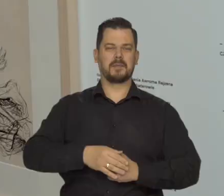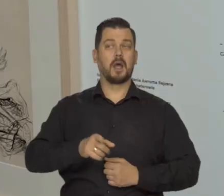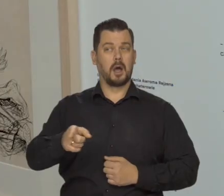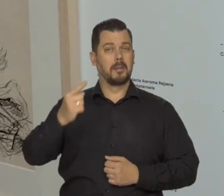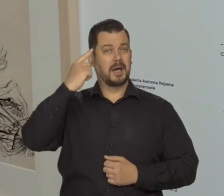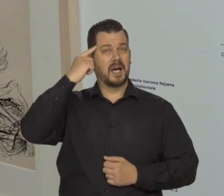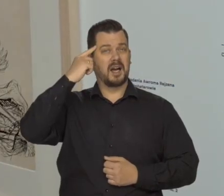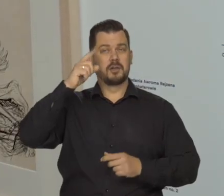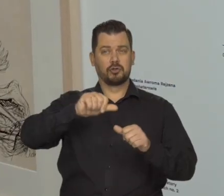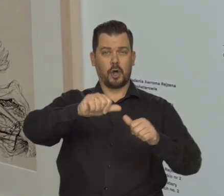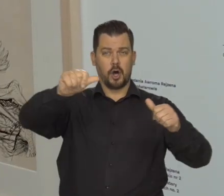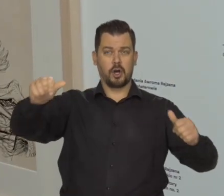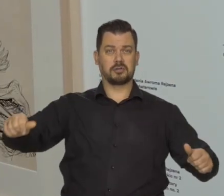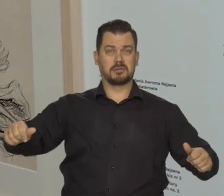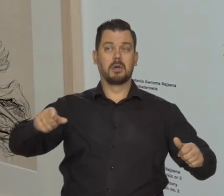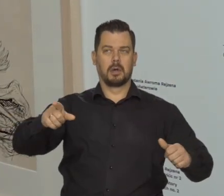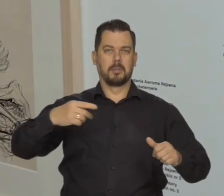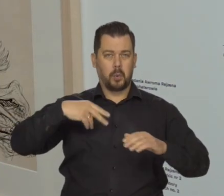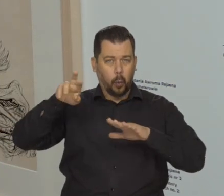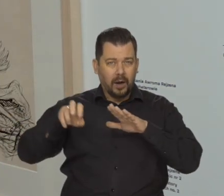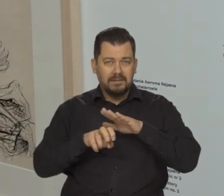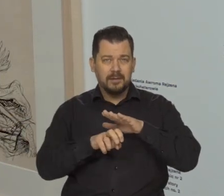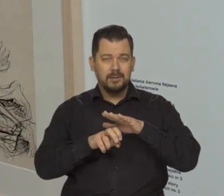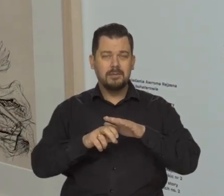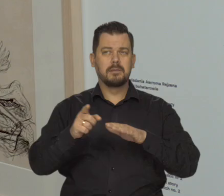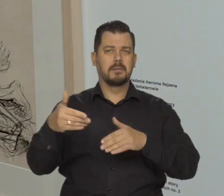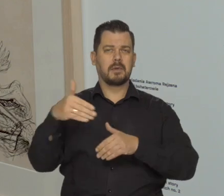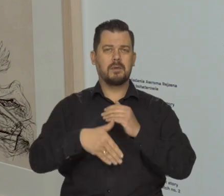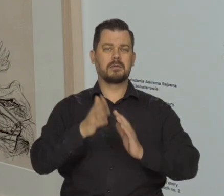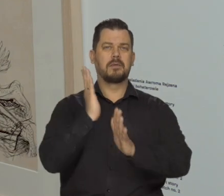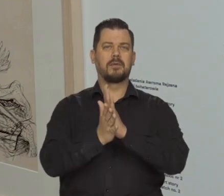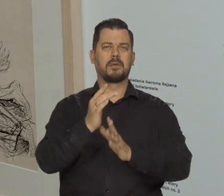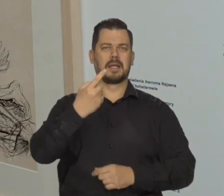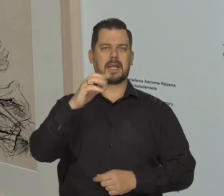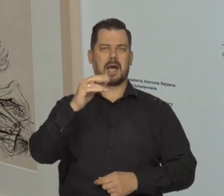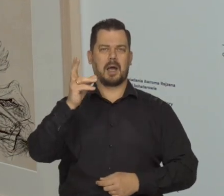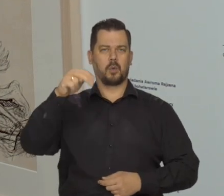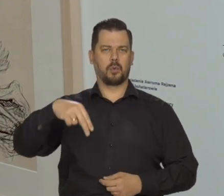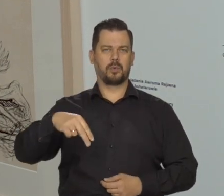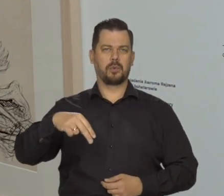Przywołując w pamięci stos ciał, pod którym sam ukrył się pod koniec wojny w okolicach Dachau